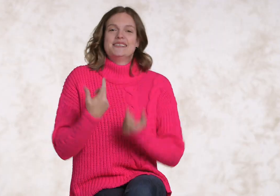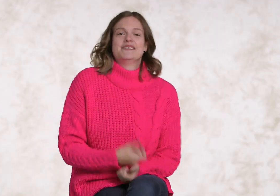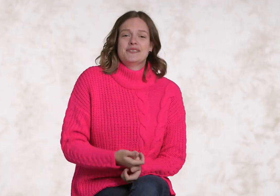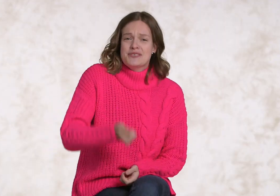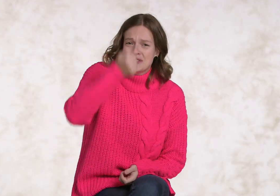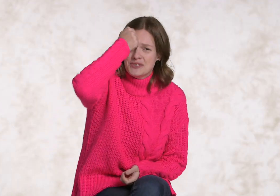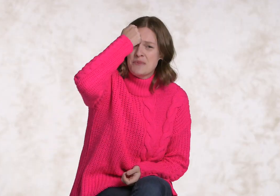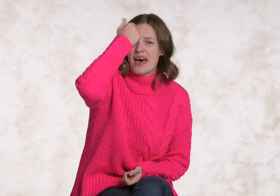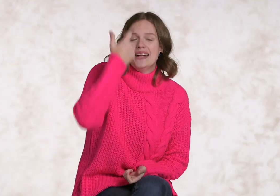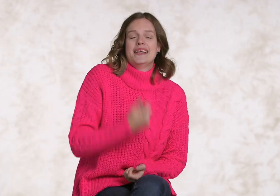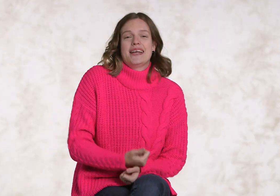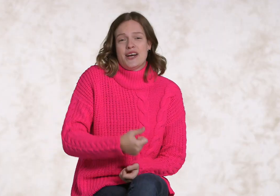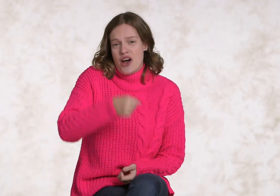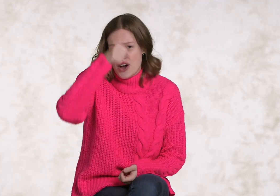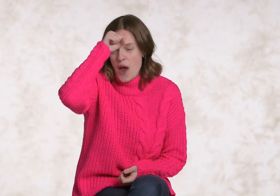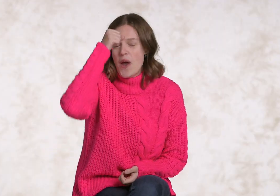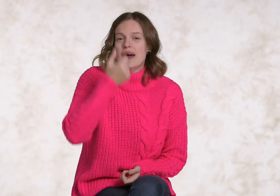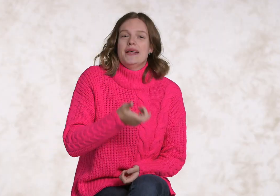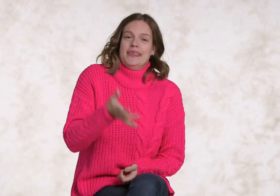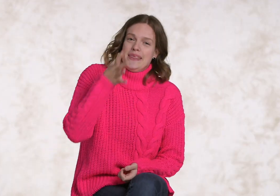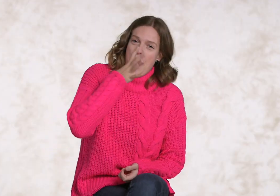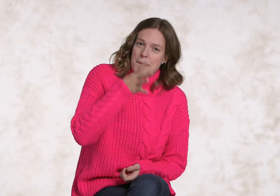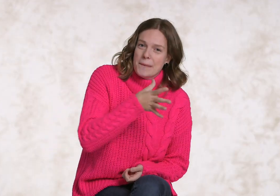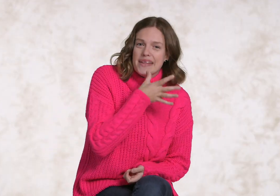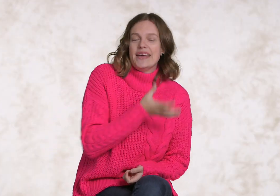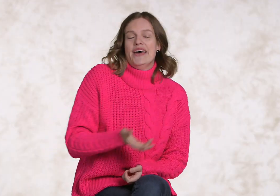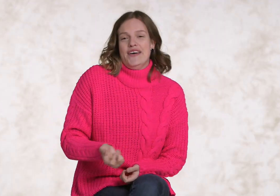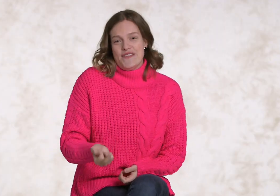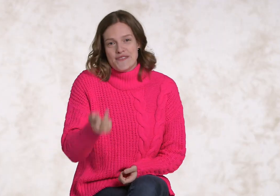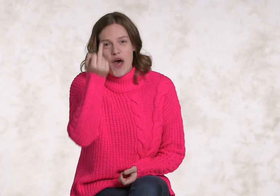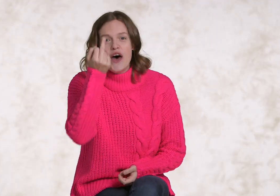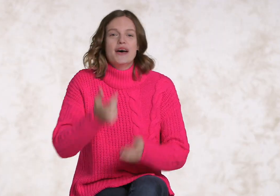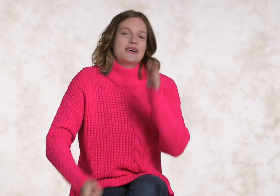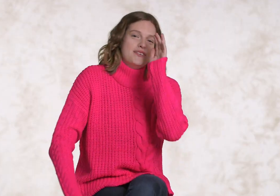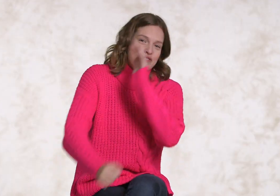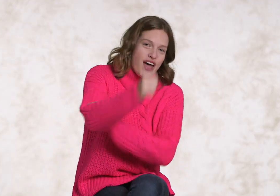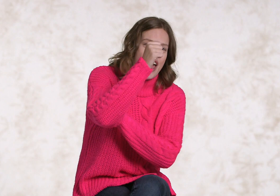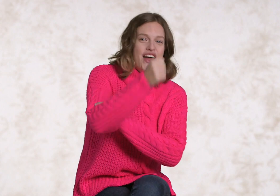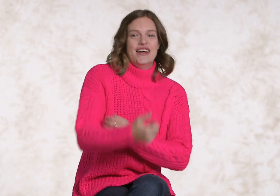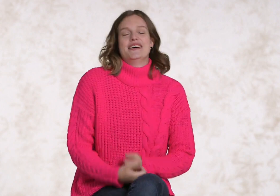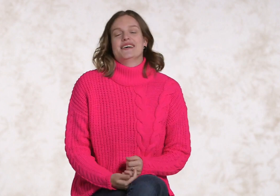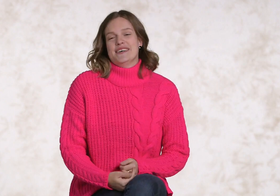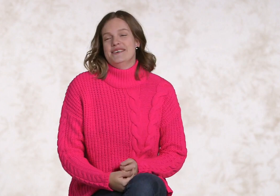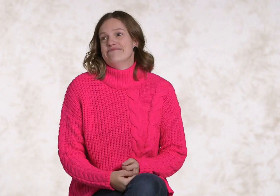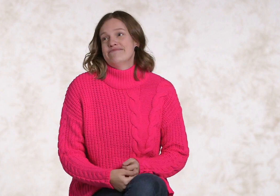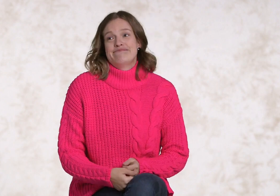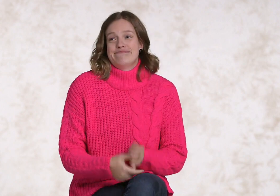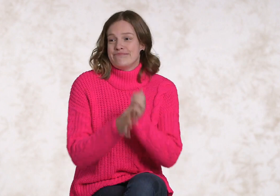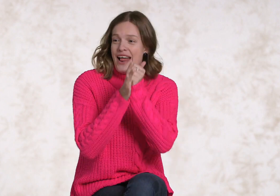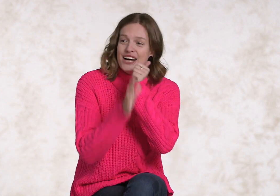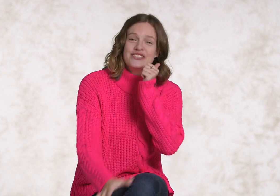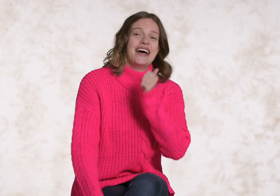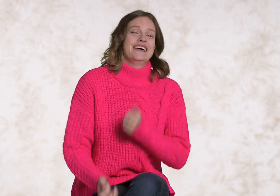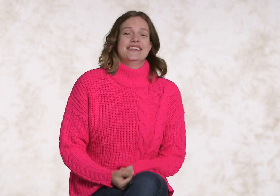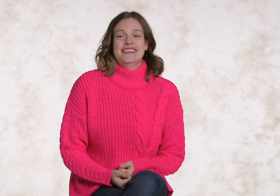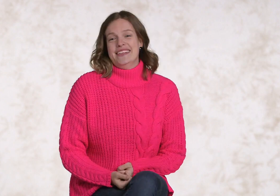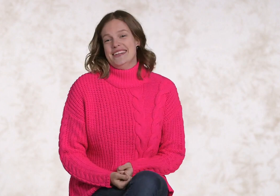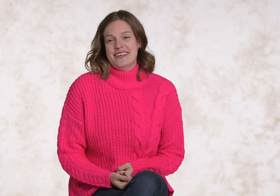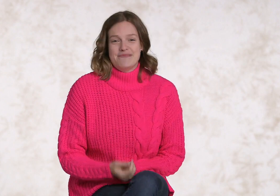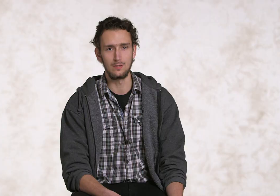(interprète): Il y a des signes: stupide, con, tabarnac fuck off! Tu sais... aller chier.